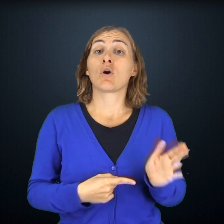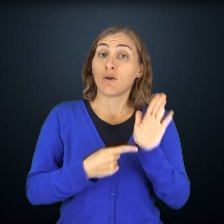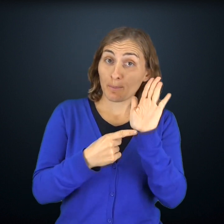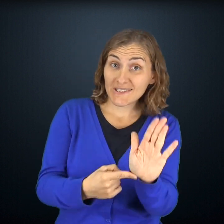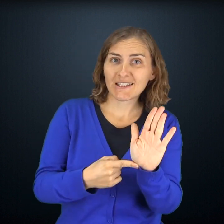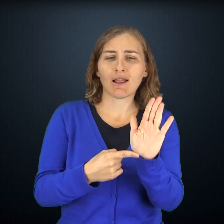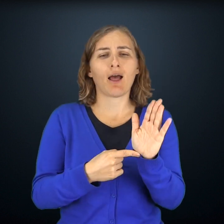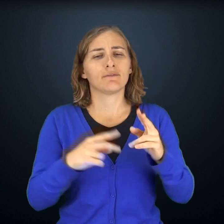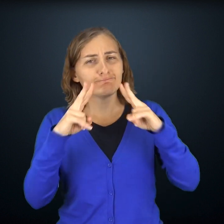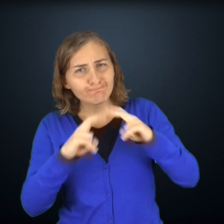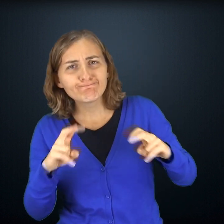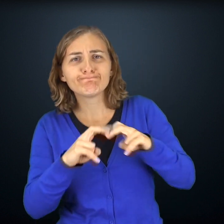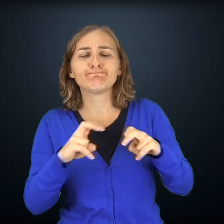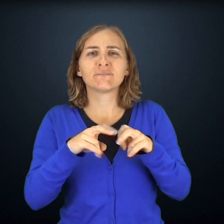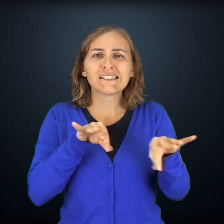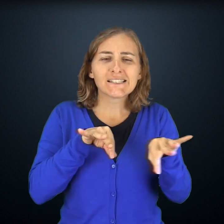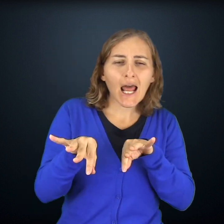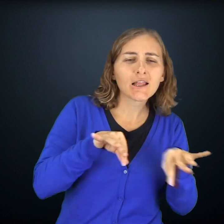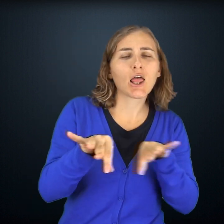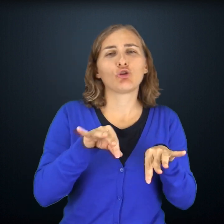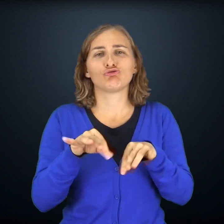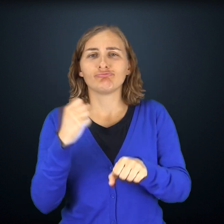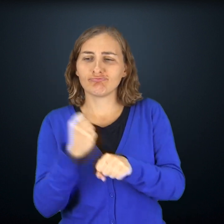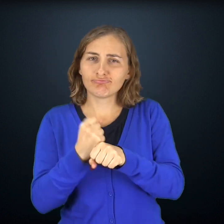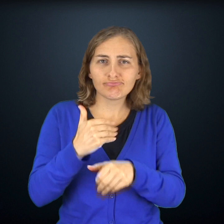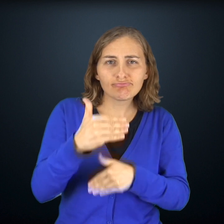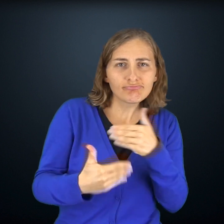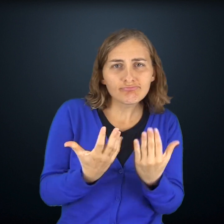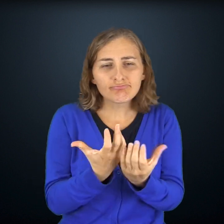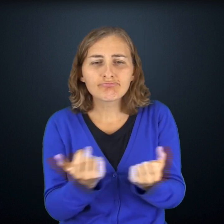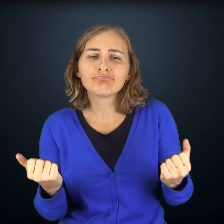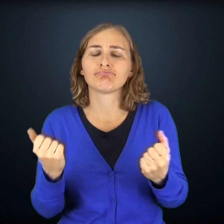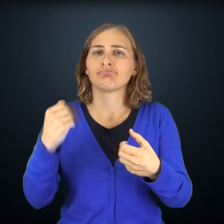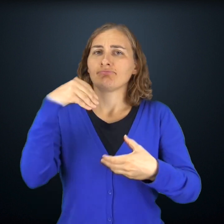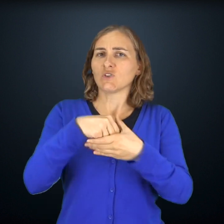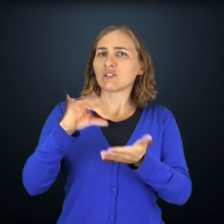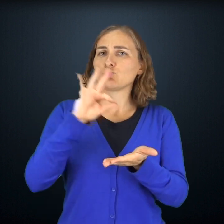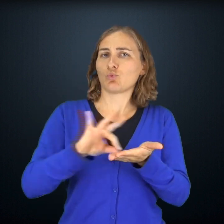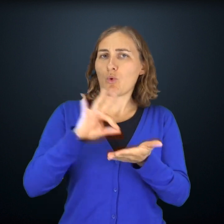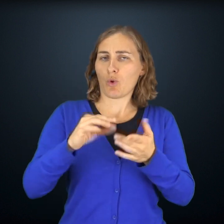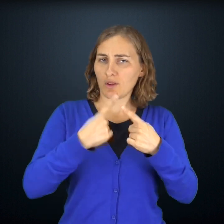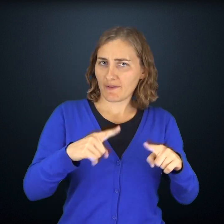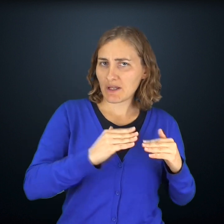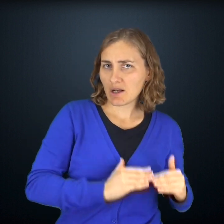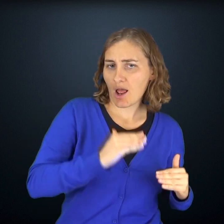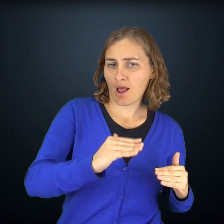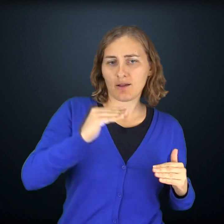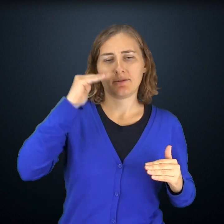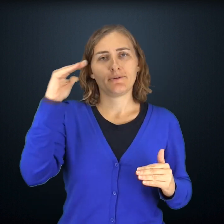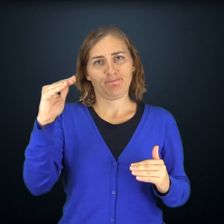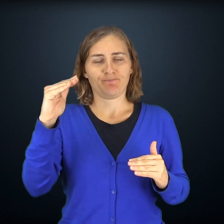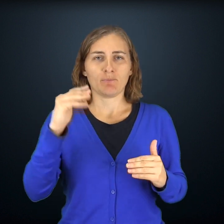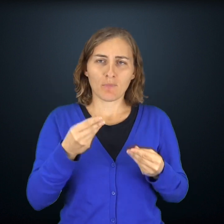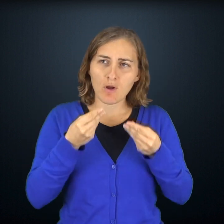verranno presentate e analizzate strategie e buone prassi da utilizzare nei diversi gradi scolastici,